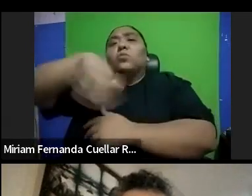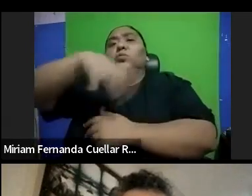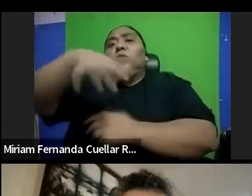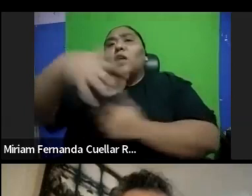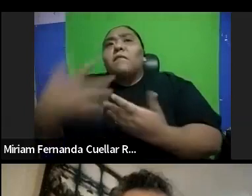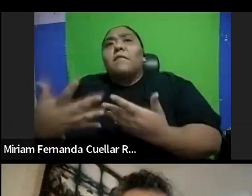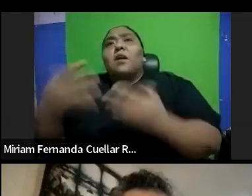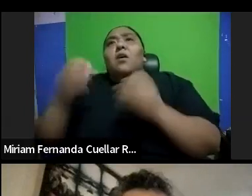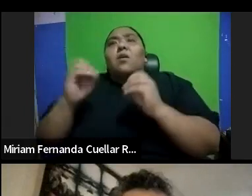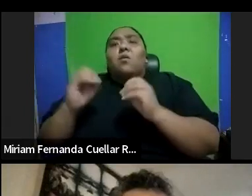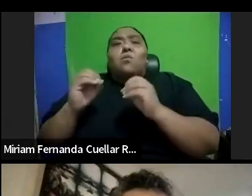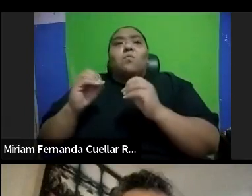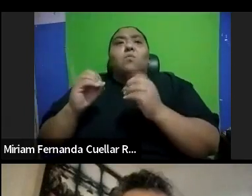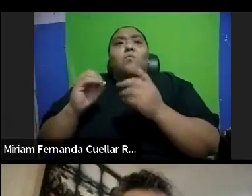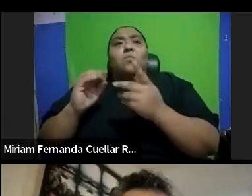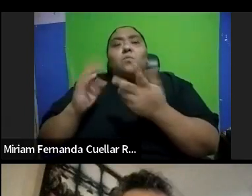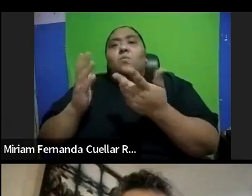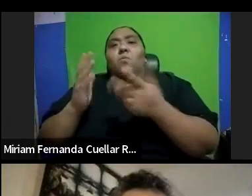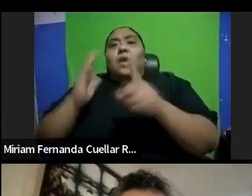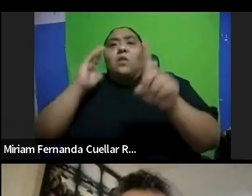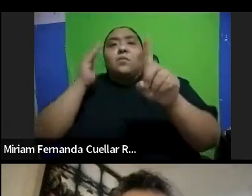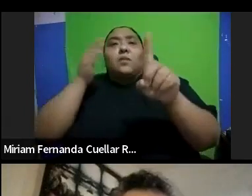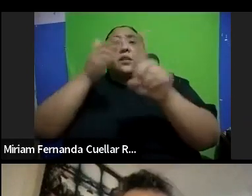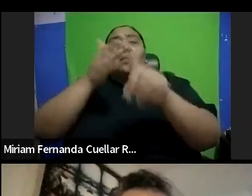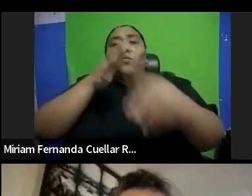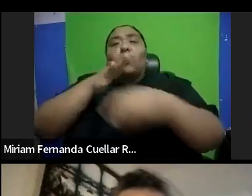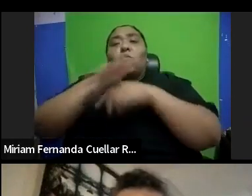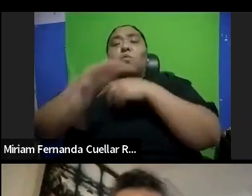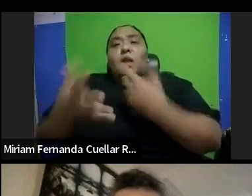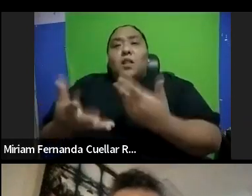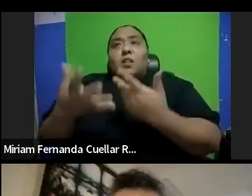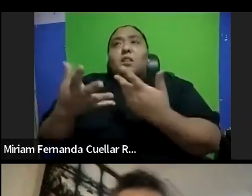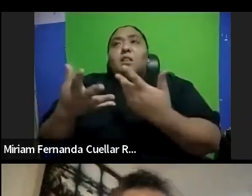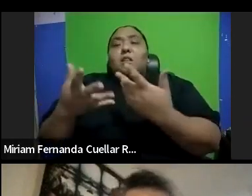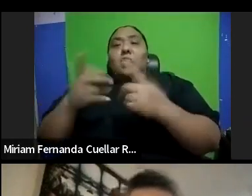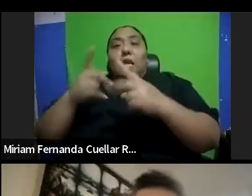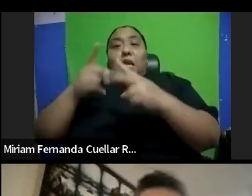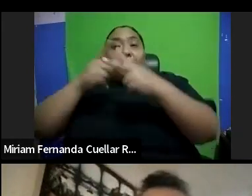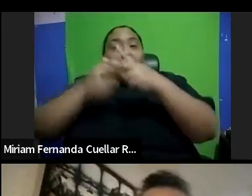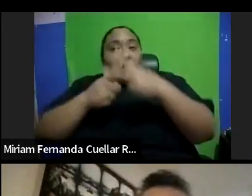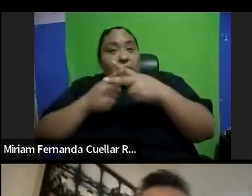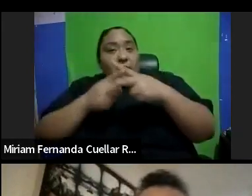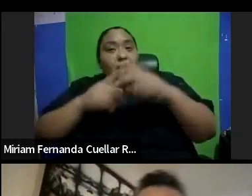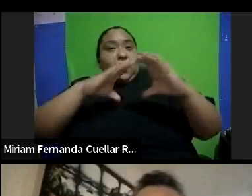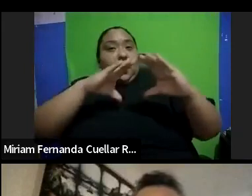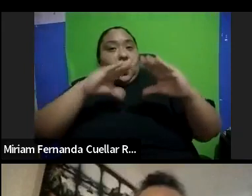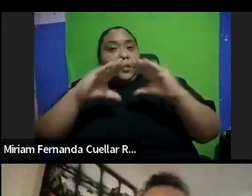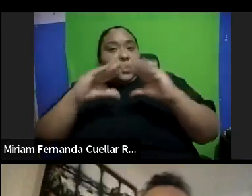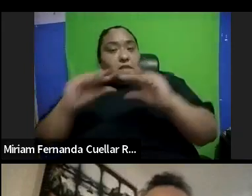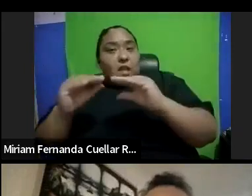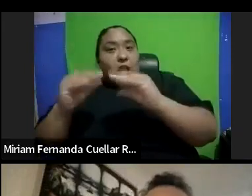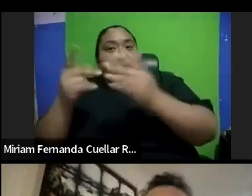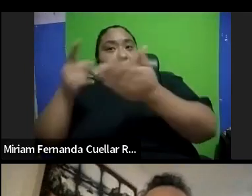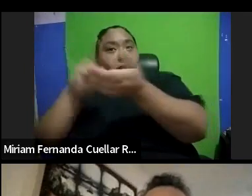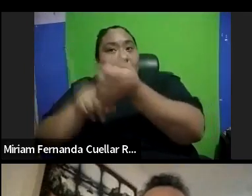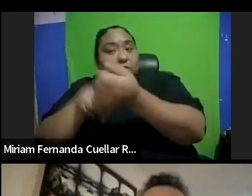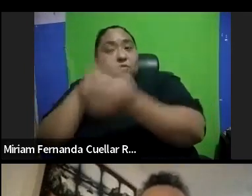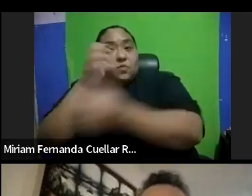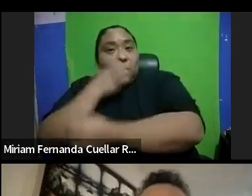comentaban, si se buscaba o que si se aba o que si lo o que si lo que se buscaba era enseñarles la s s matemáticas s matemáticas como están